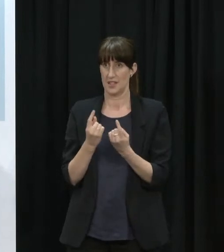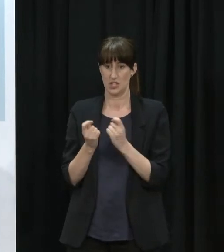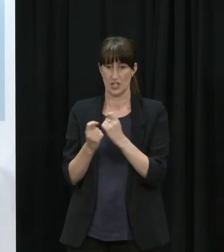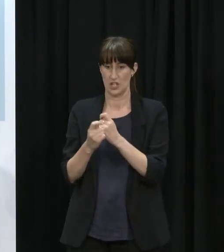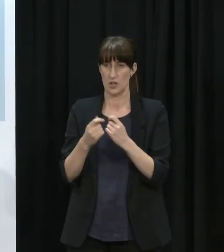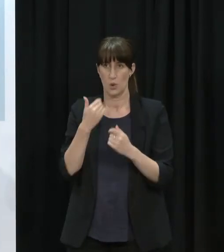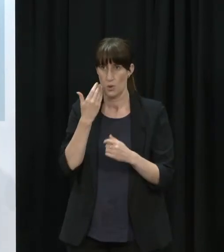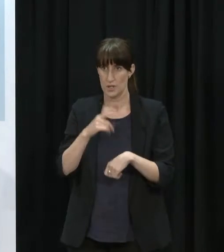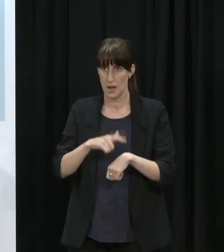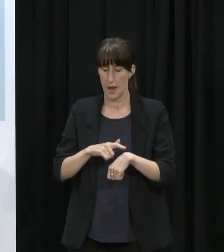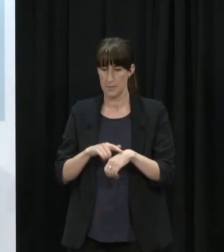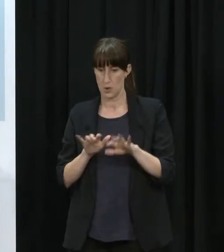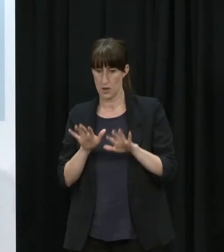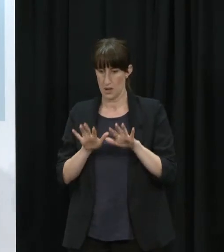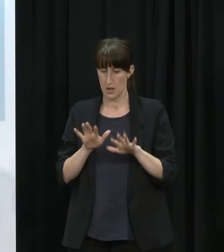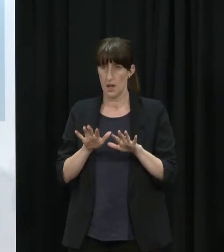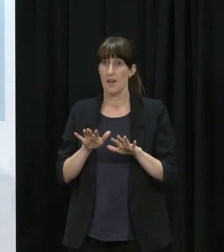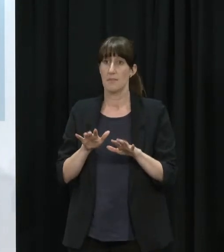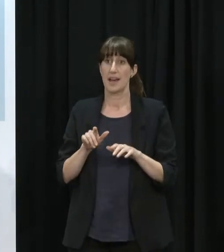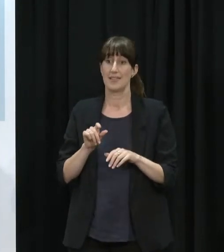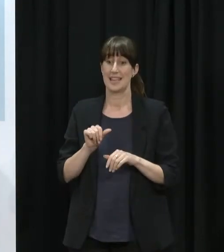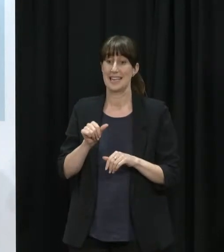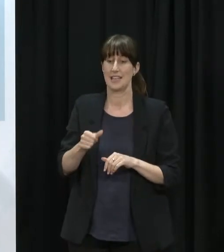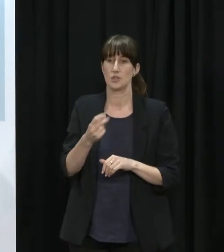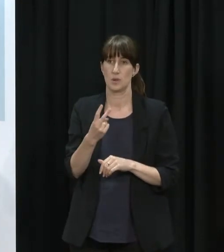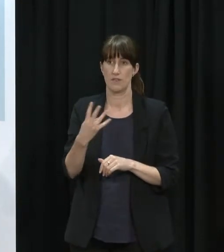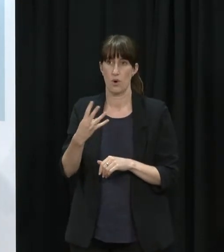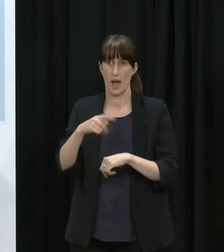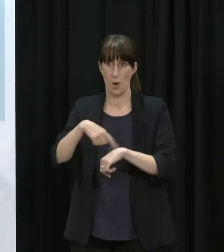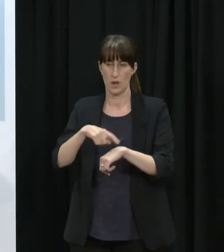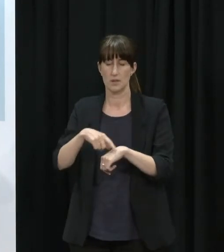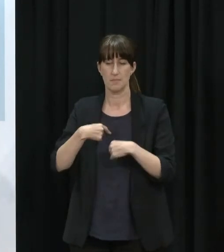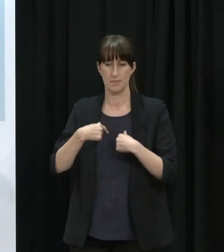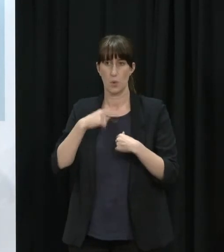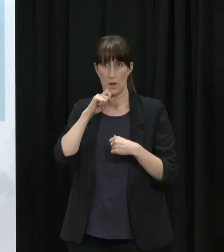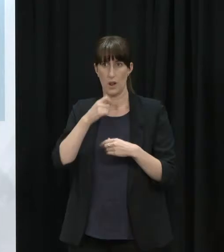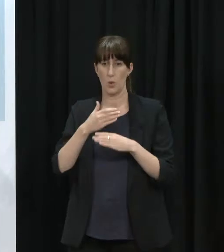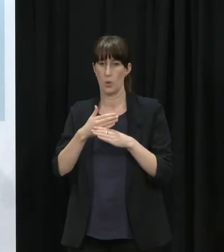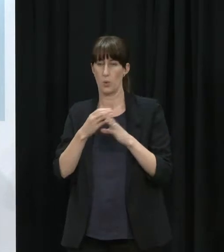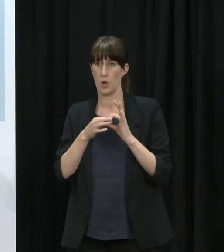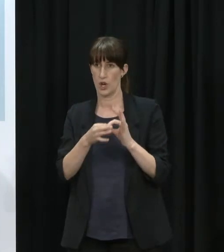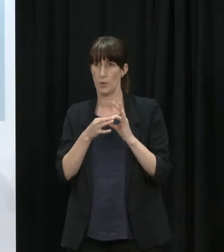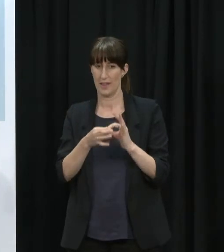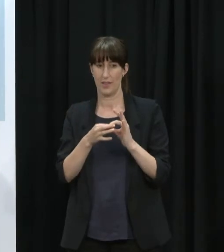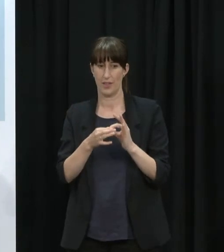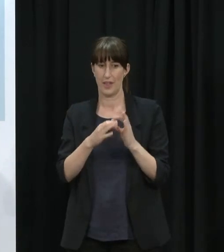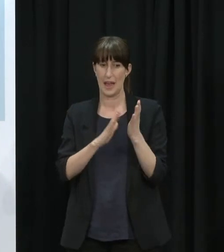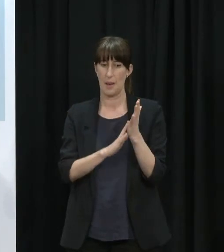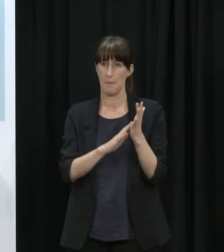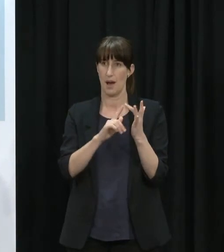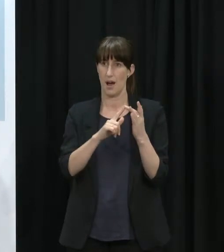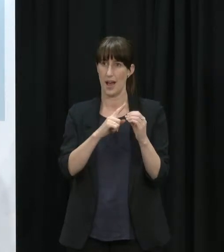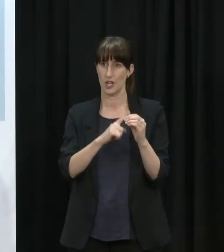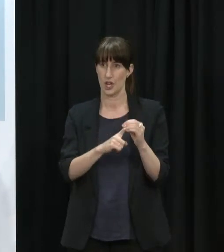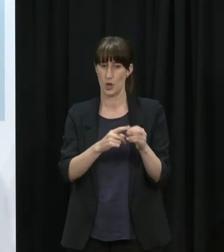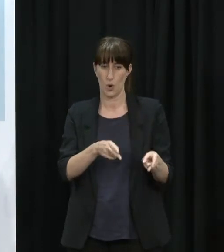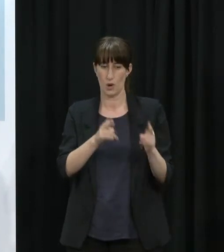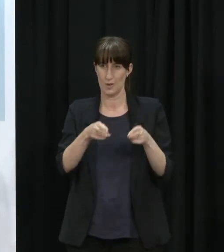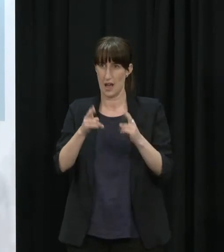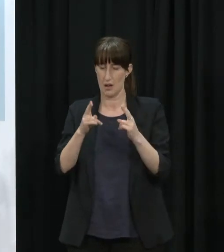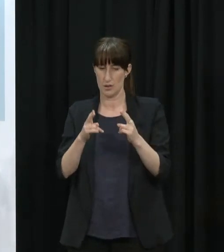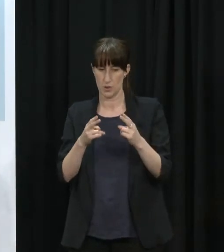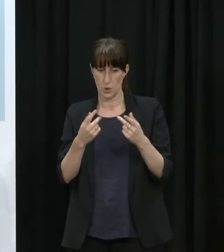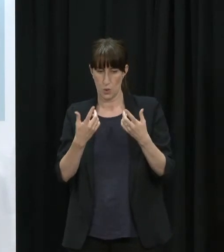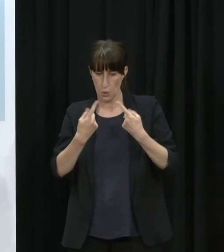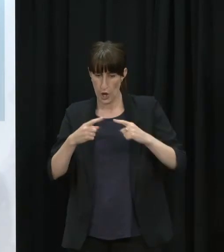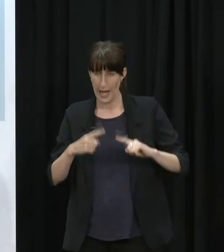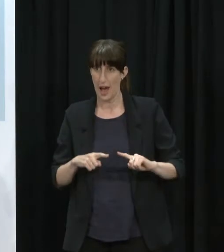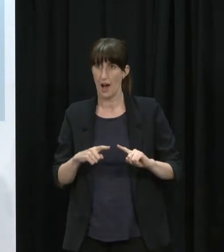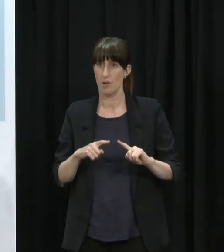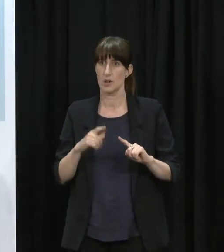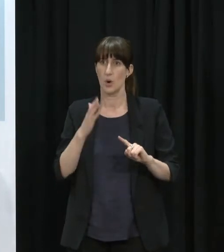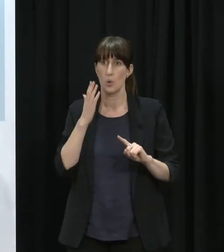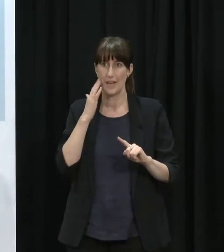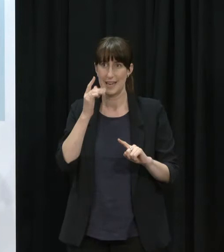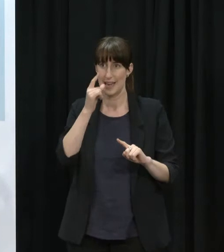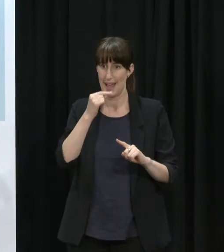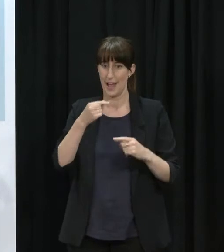era atu nga tohu pehanga.